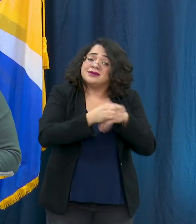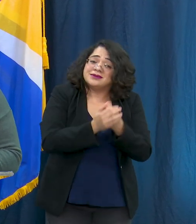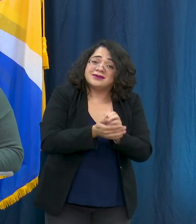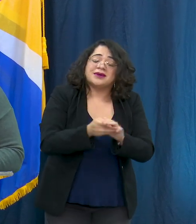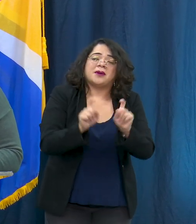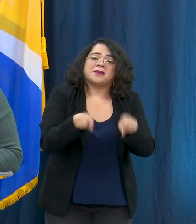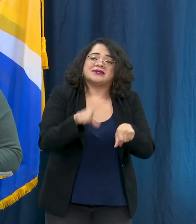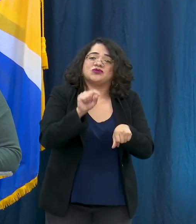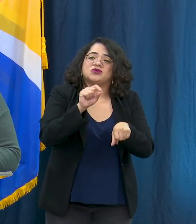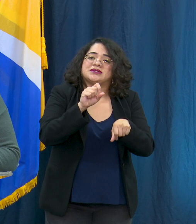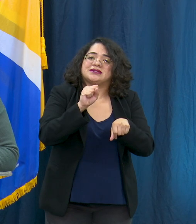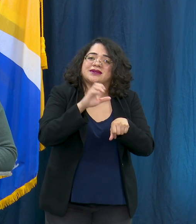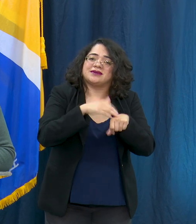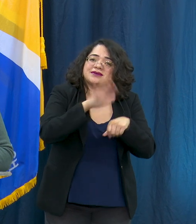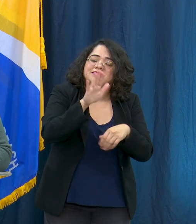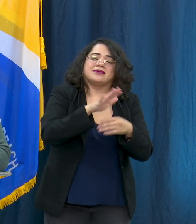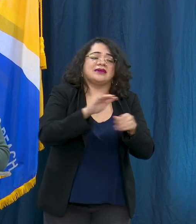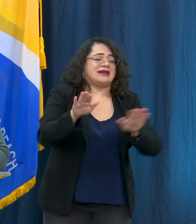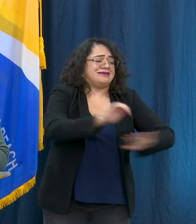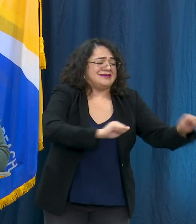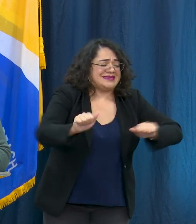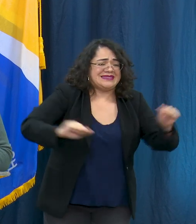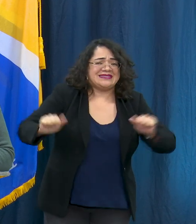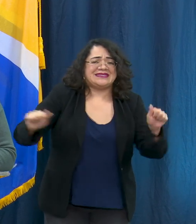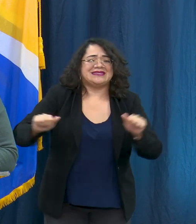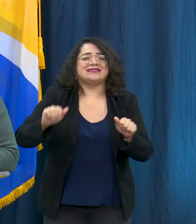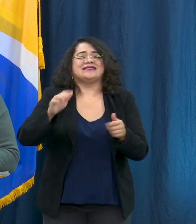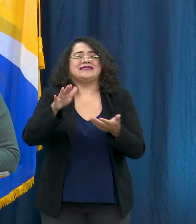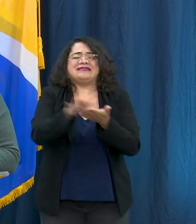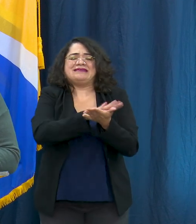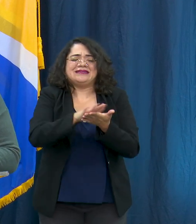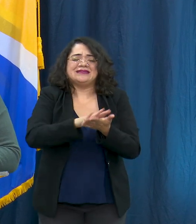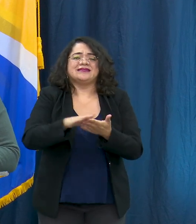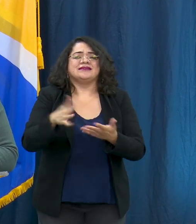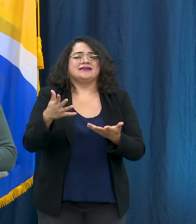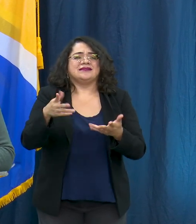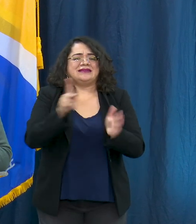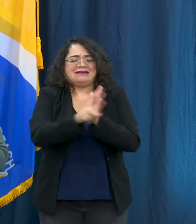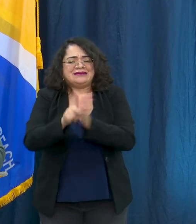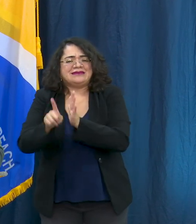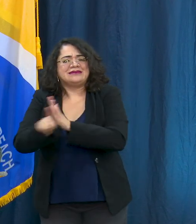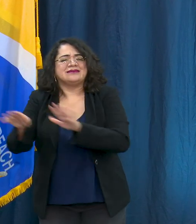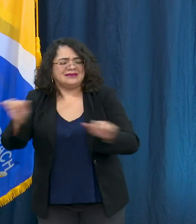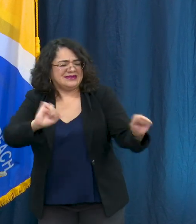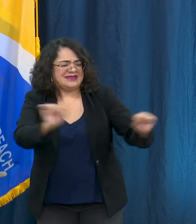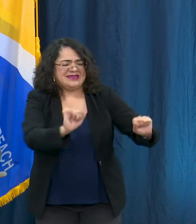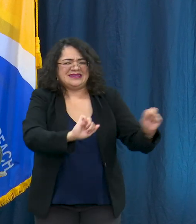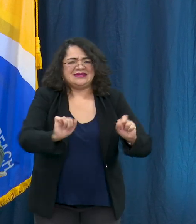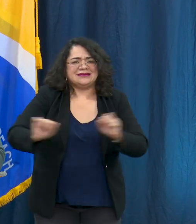limpiar mucho y des infect our las áreas owned a pasamos normalmente a muchos her